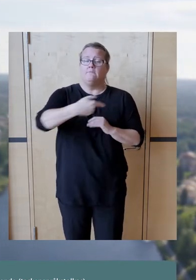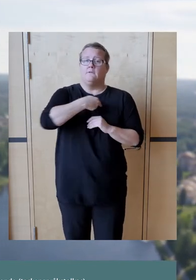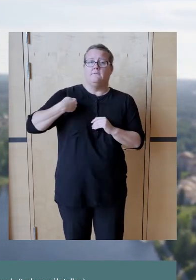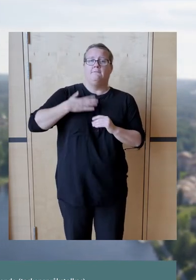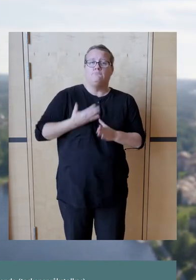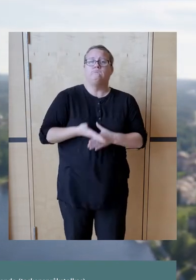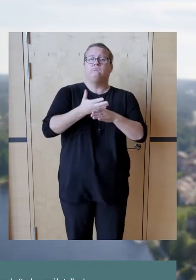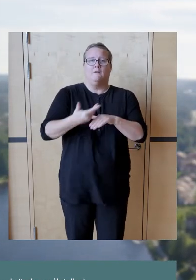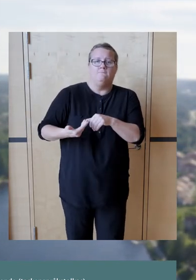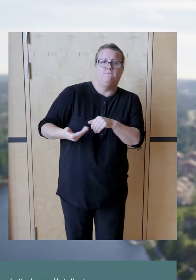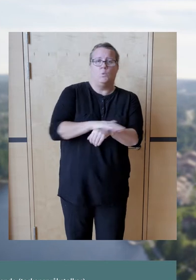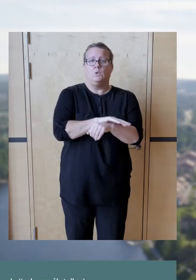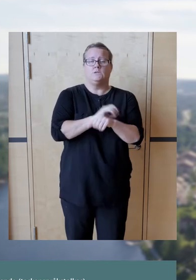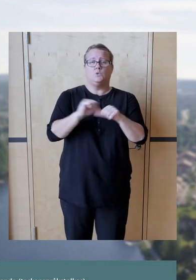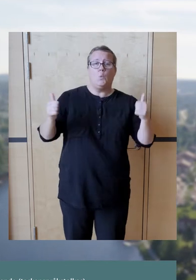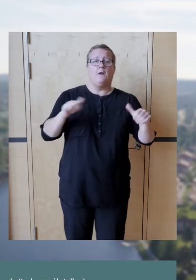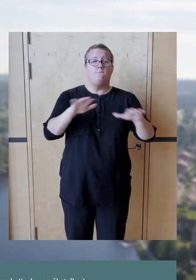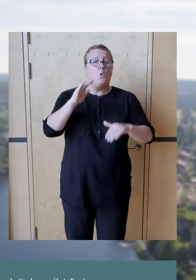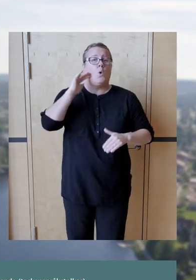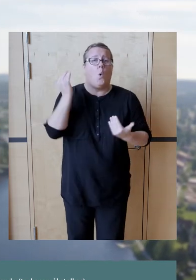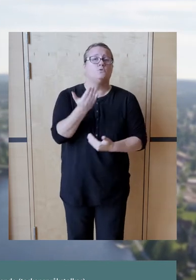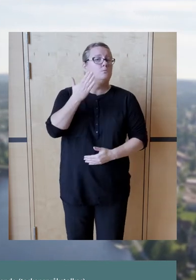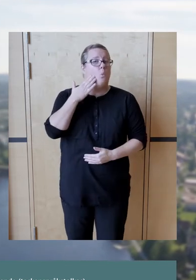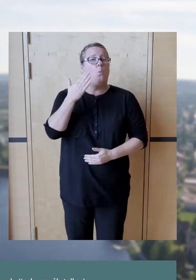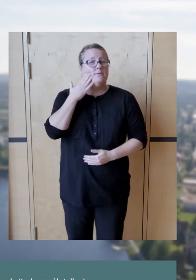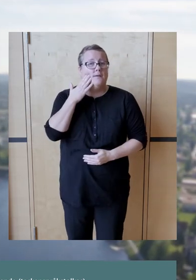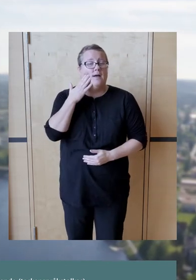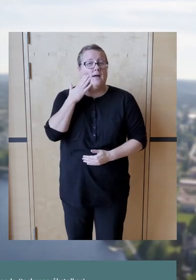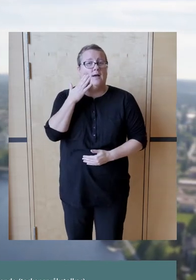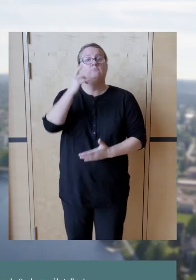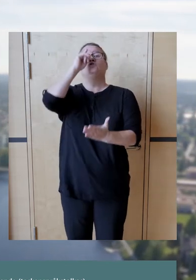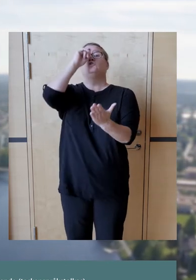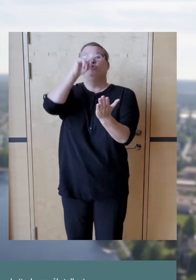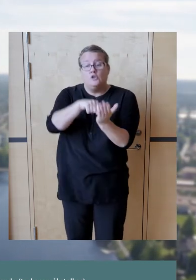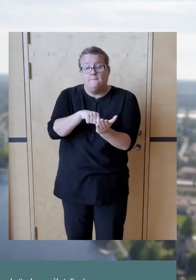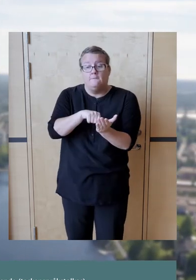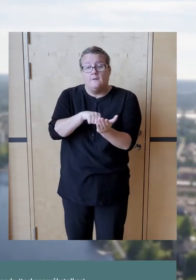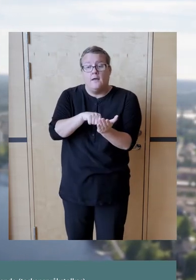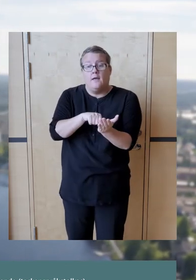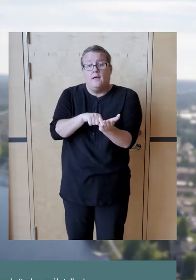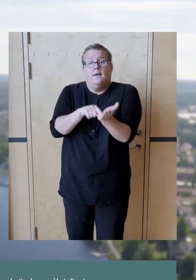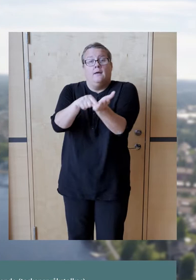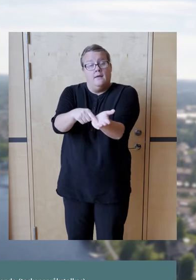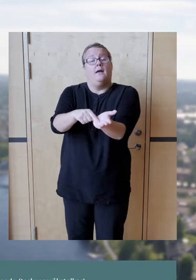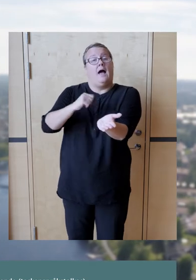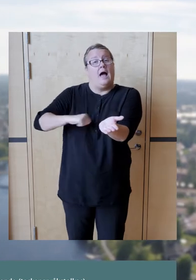Fullstort vård och omsorgsboende För att det är ju att använda skattebetalare